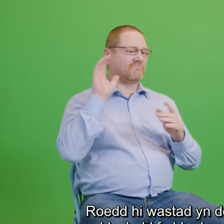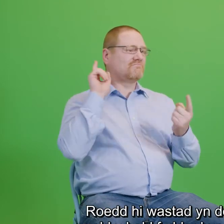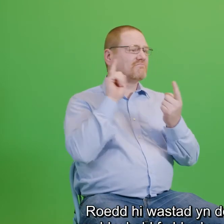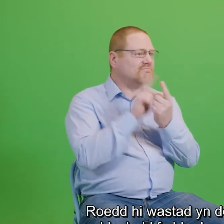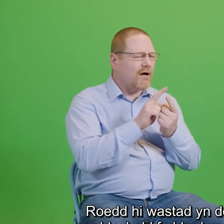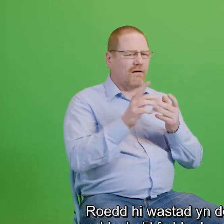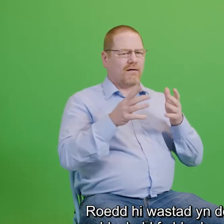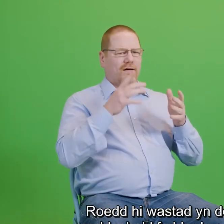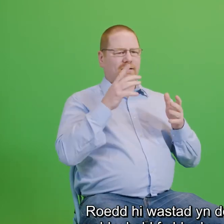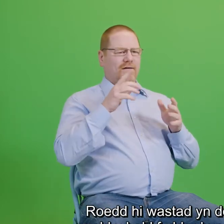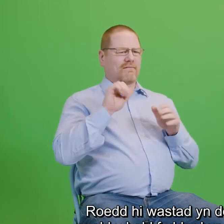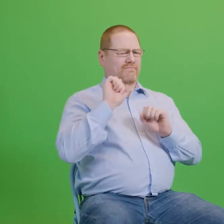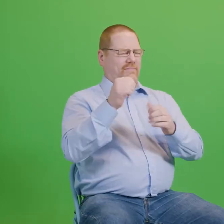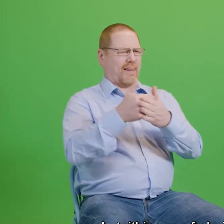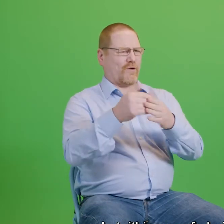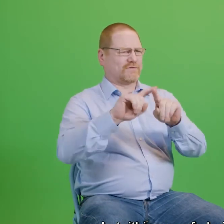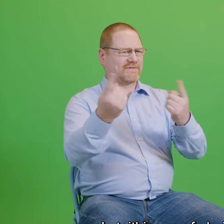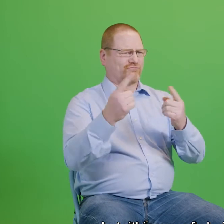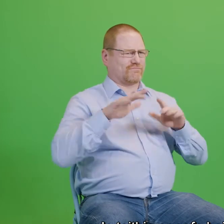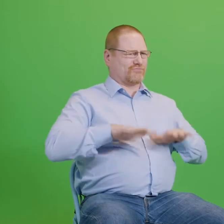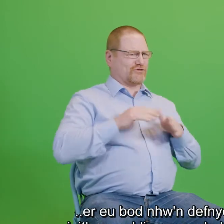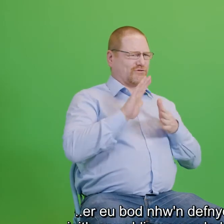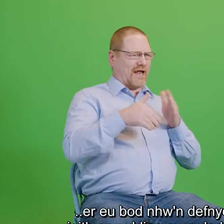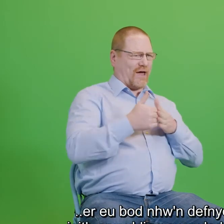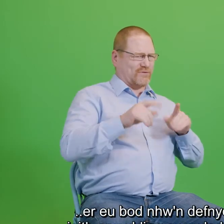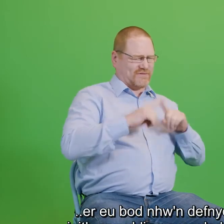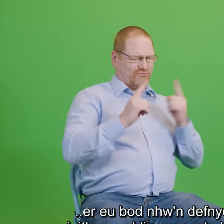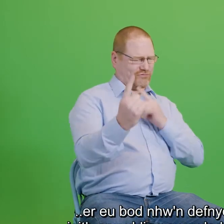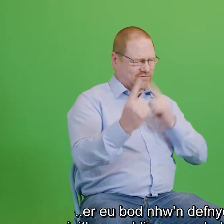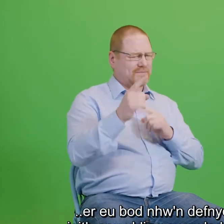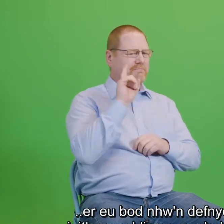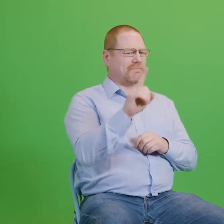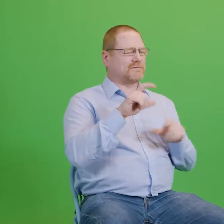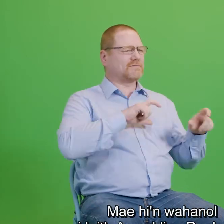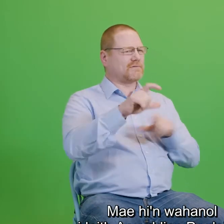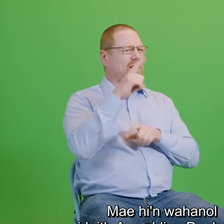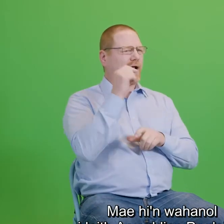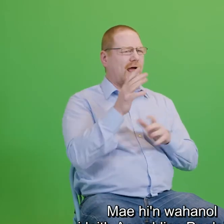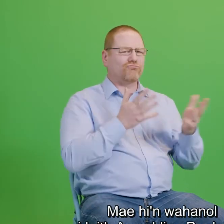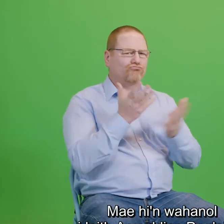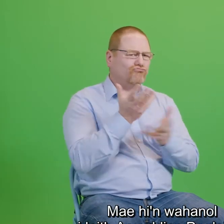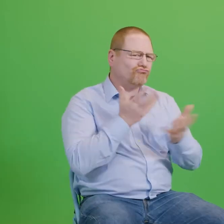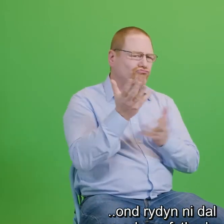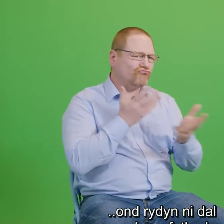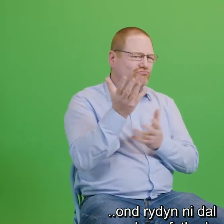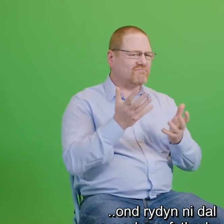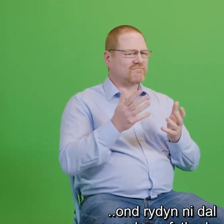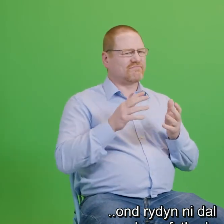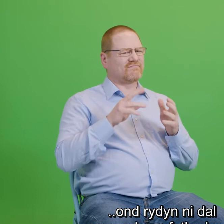Roedd hi wastad yn dda gweld y bobl fyddar hynny... ..sy'n teithio ar gefn beic... ..er eu bod nhw'n defnyddio iaith arwyddion eu gwlad nhw. Mae hi'n wahanol i Iaith Arwyddion Prydain... ..ond rydyn ni dal yn medru cyfathrebu...